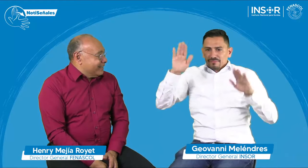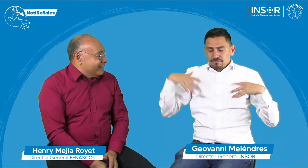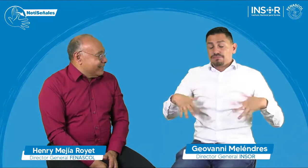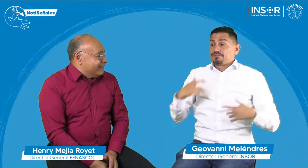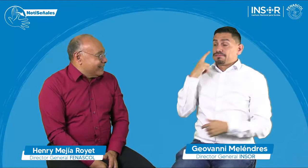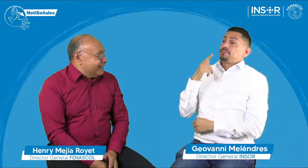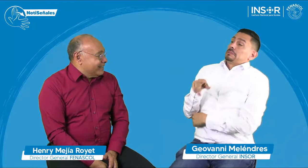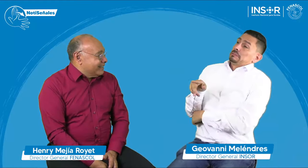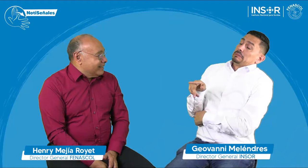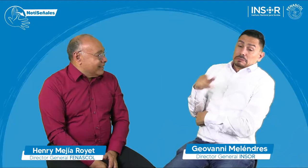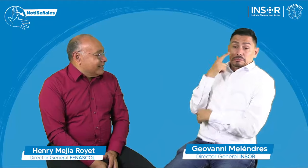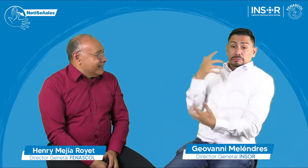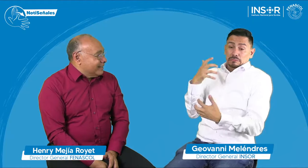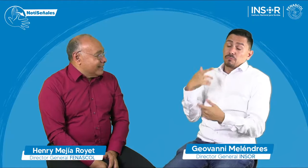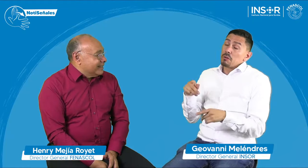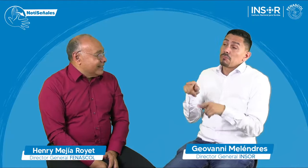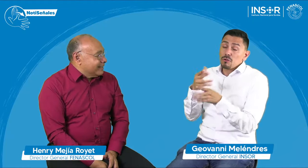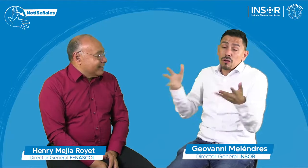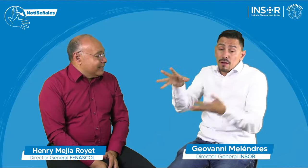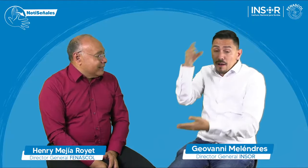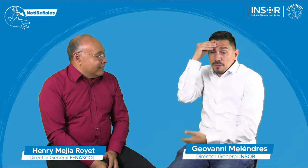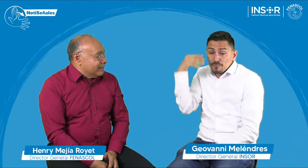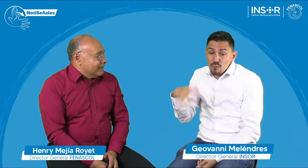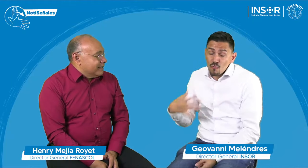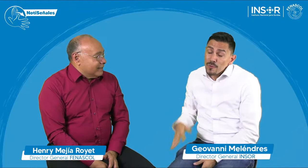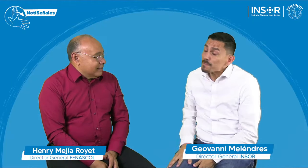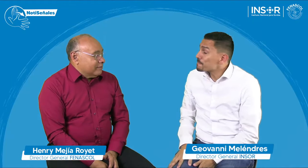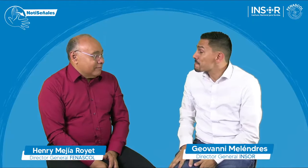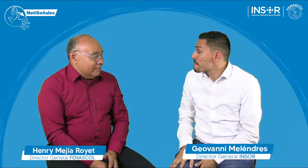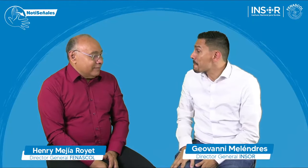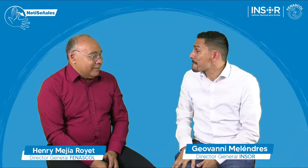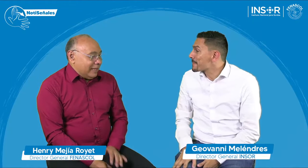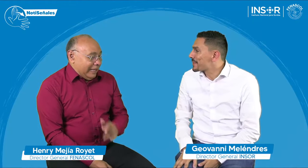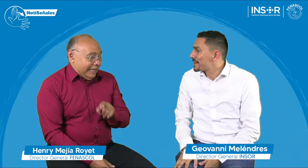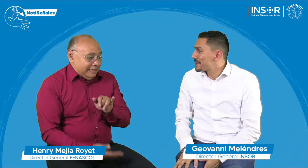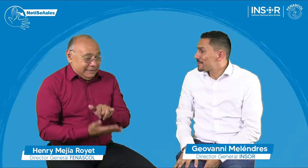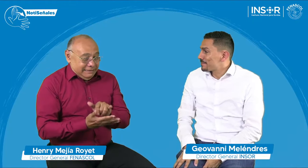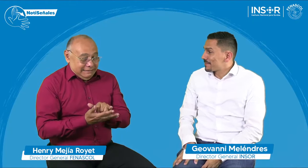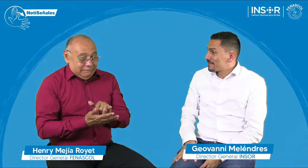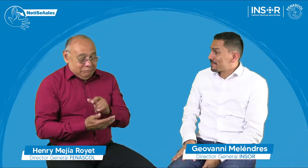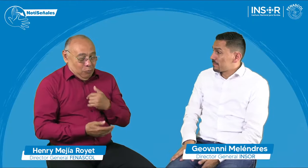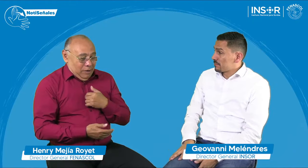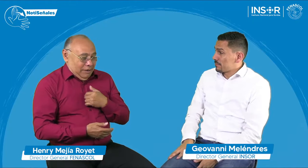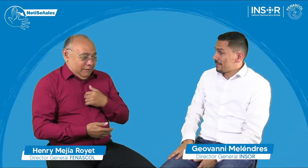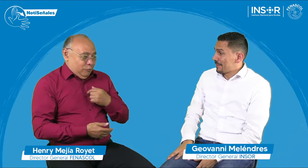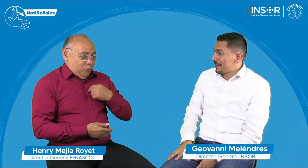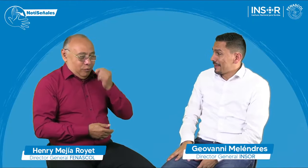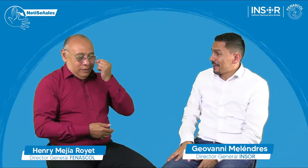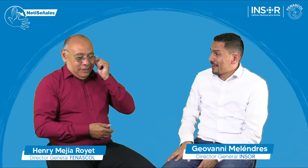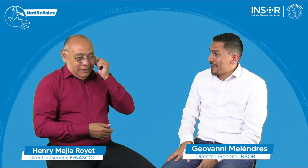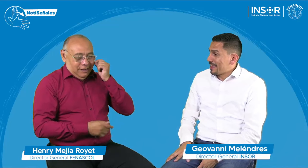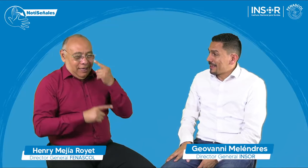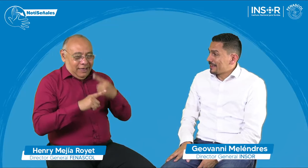aprobando uno tras otro. Esa asamblea era muy grande y pues fue algo muy impresionante ver